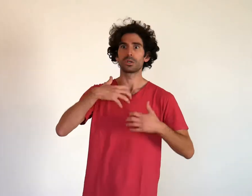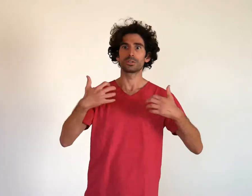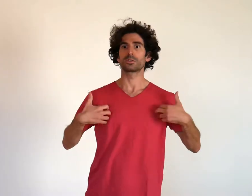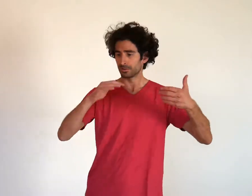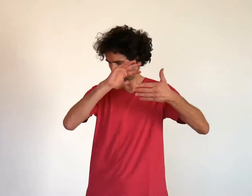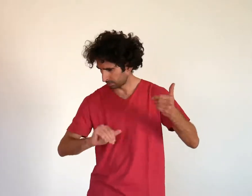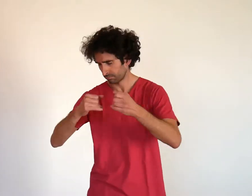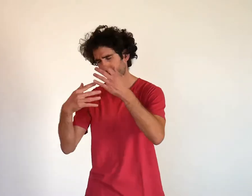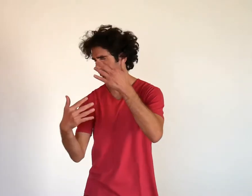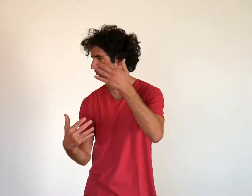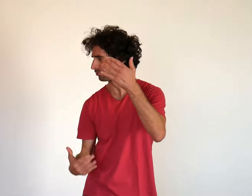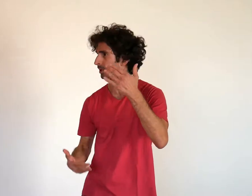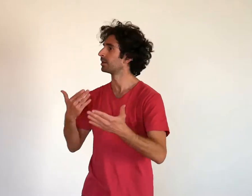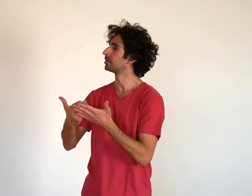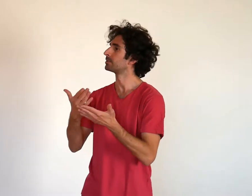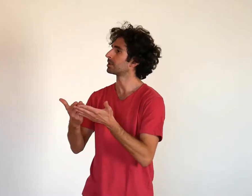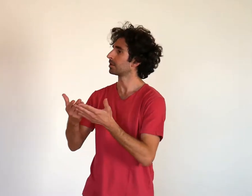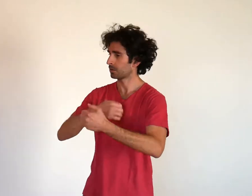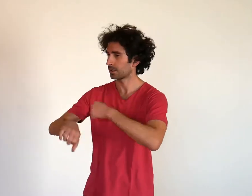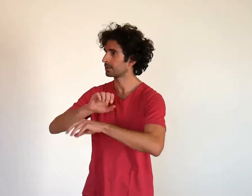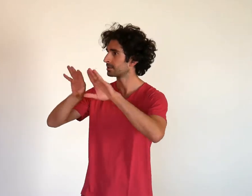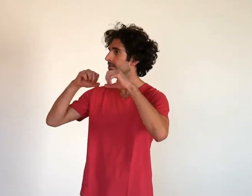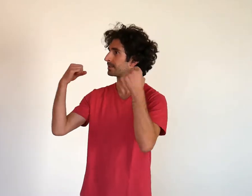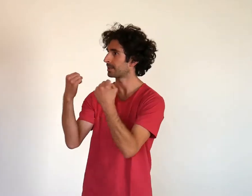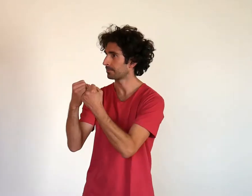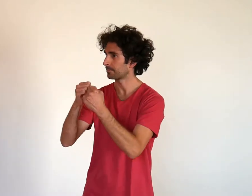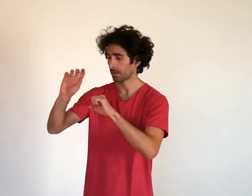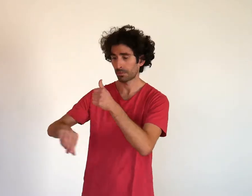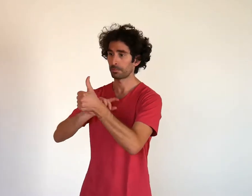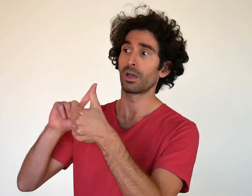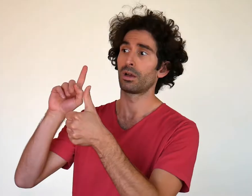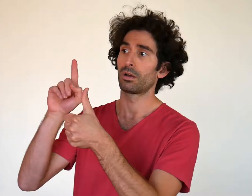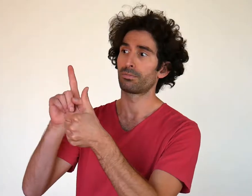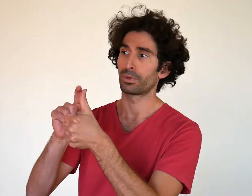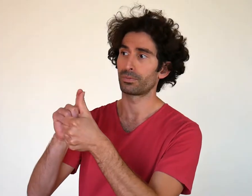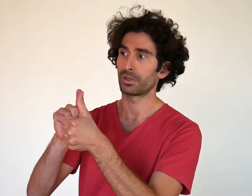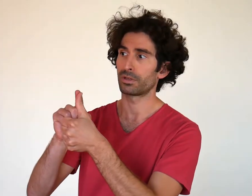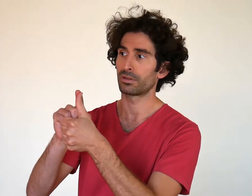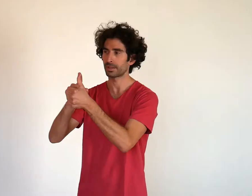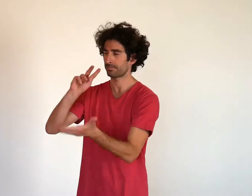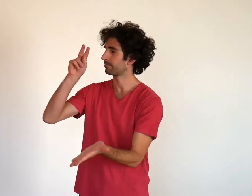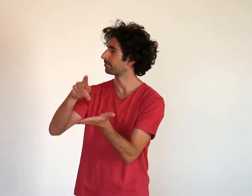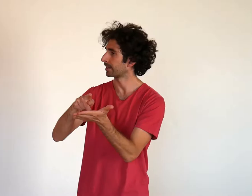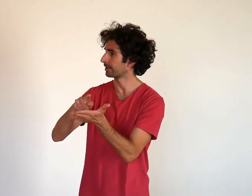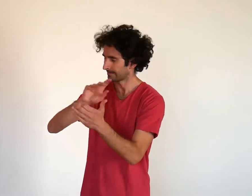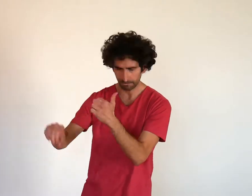aux enfants sourds, etc. Pour cela, ils organisent des séminaires. Le premier a eu lieu à Paris.